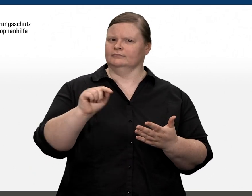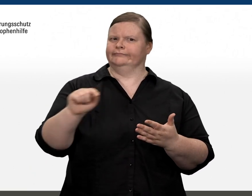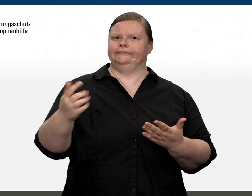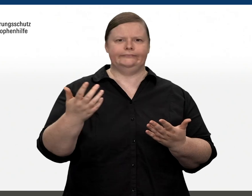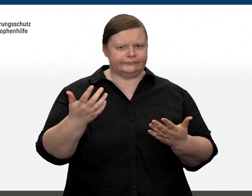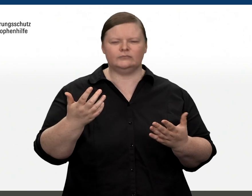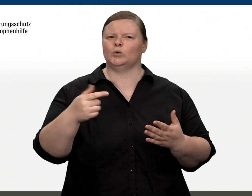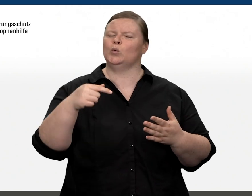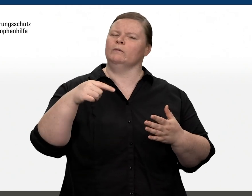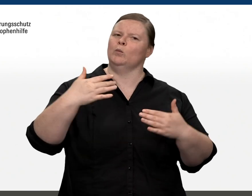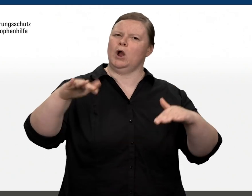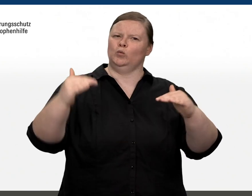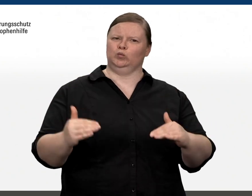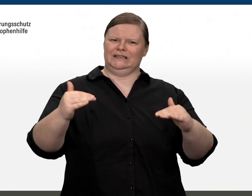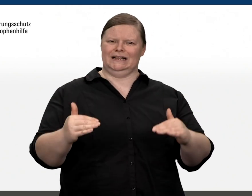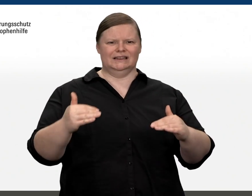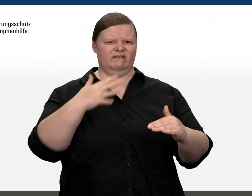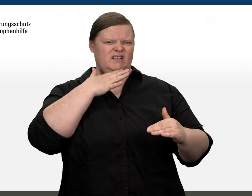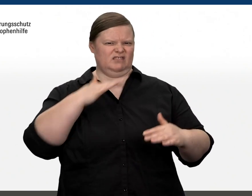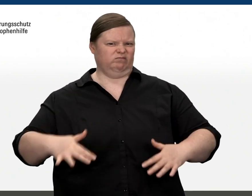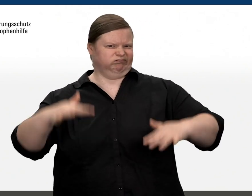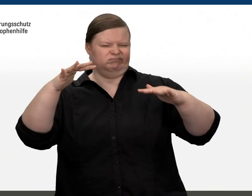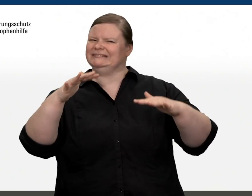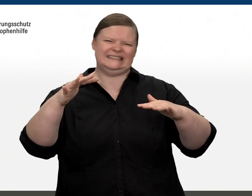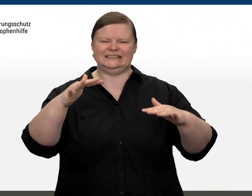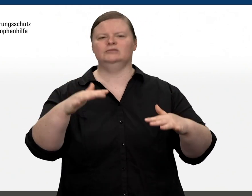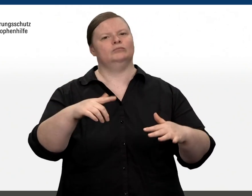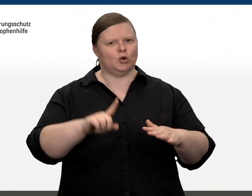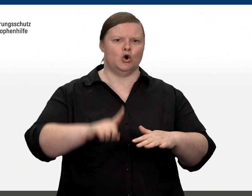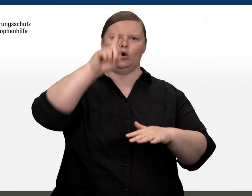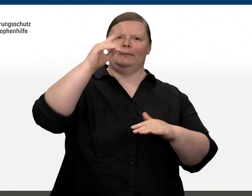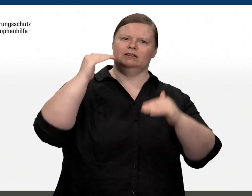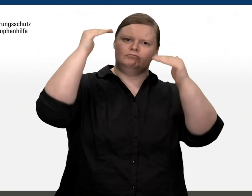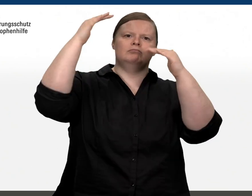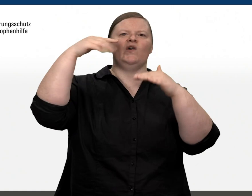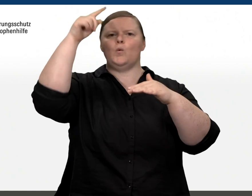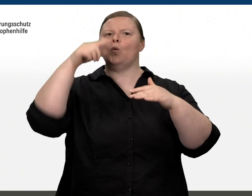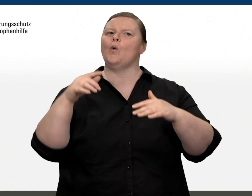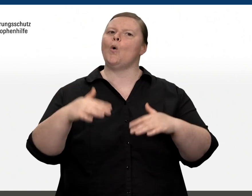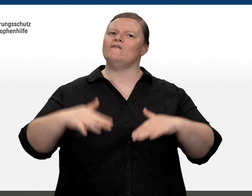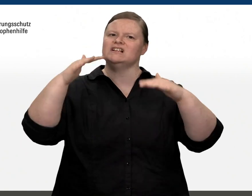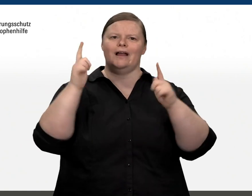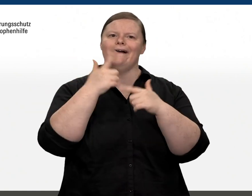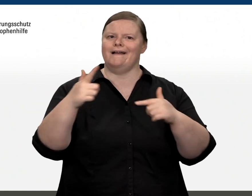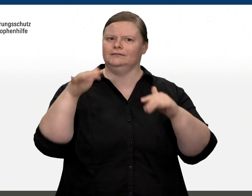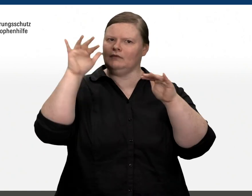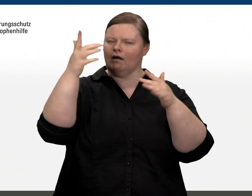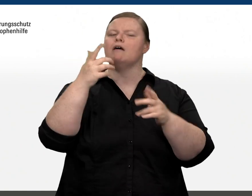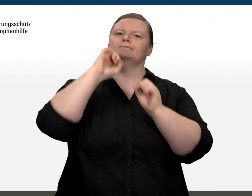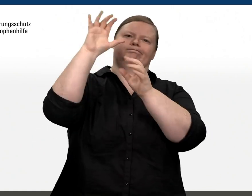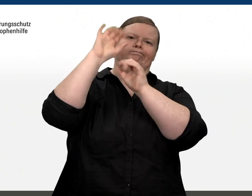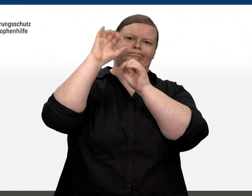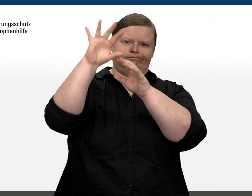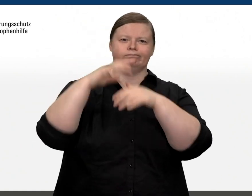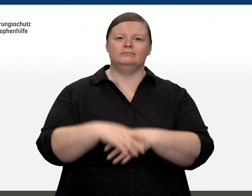in die oberen, hochwassergeschützten Räume.